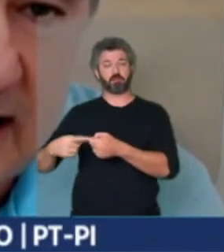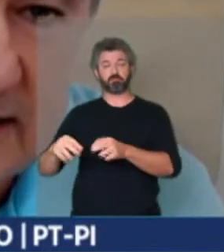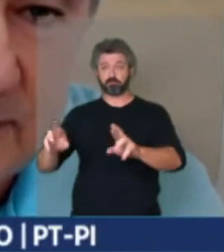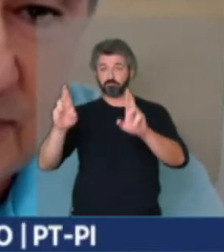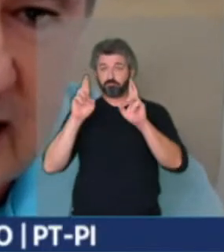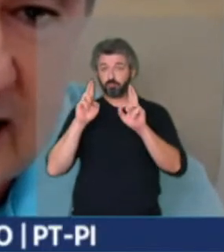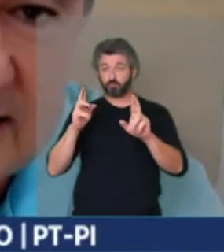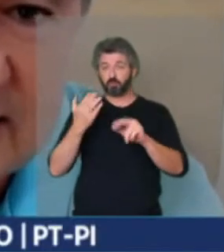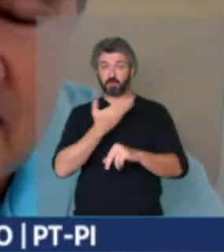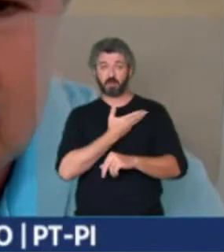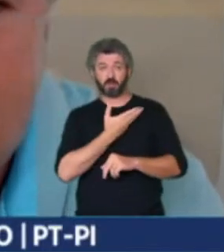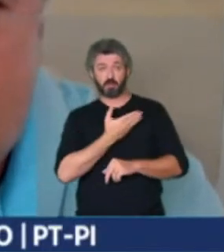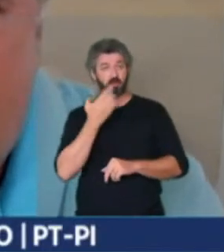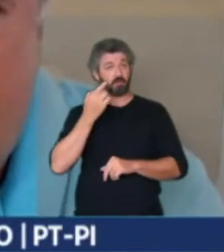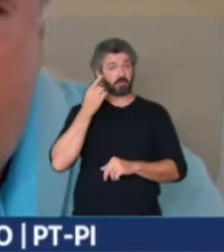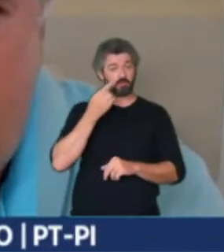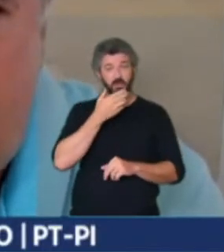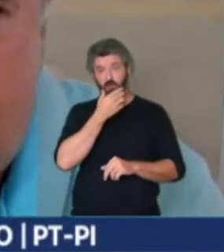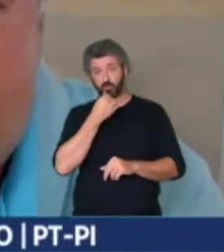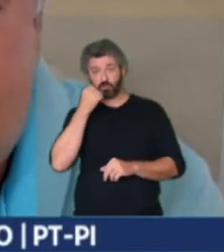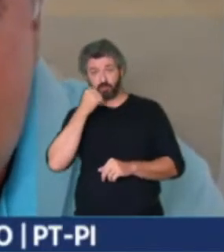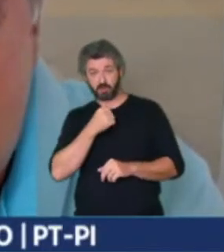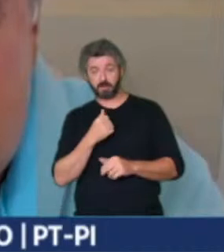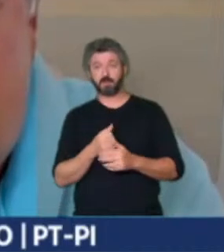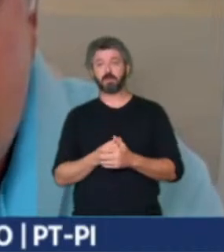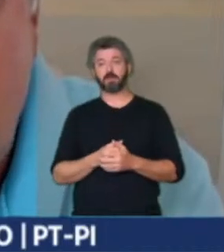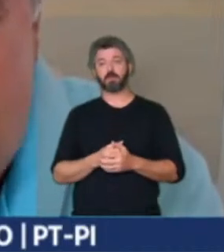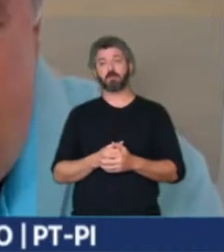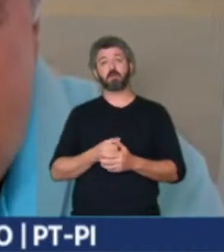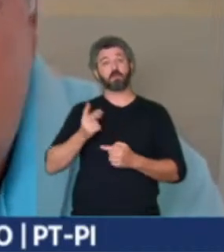DANDO AGORA AO APROVAR ESTA PEC QUE AMPLIA A RECEITA DOS